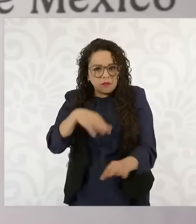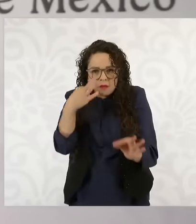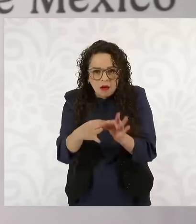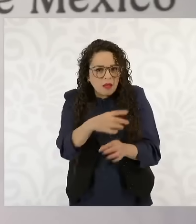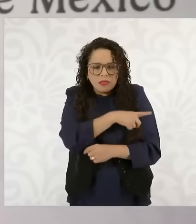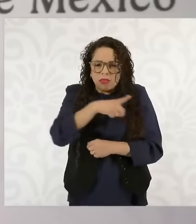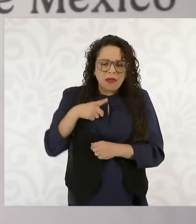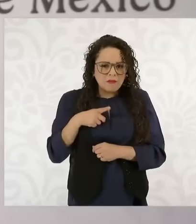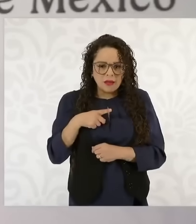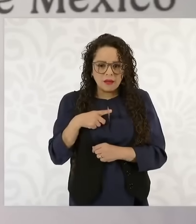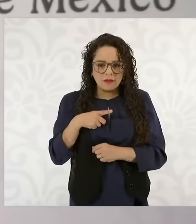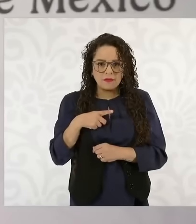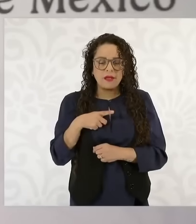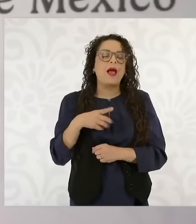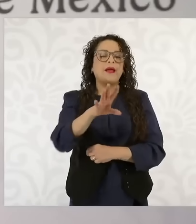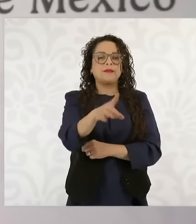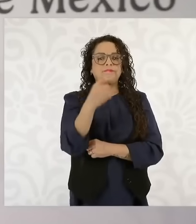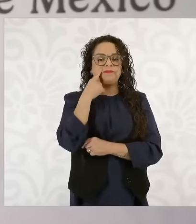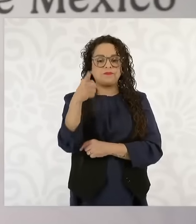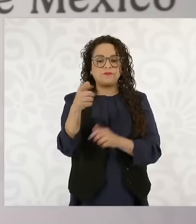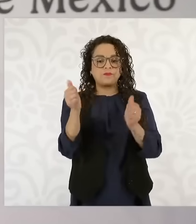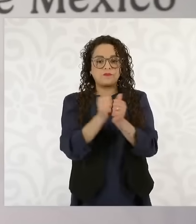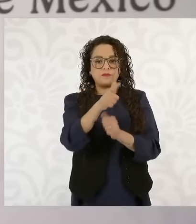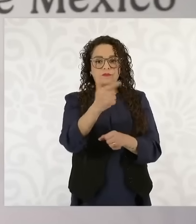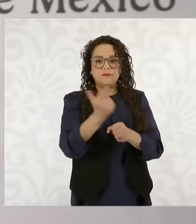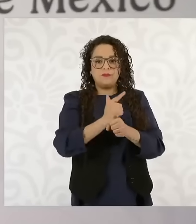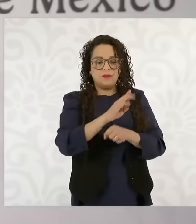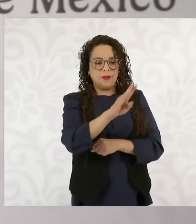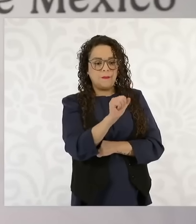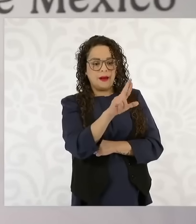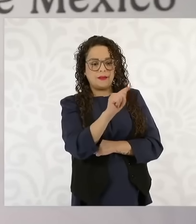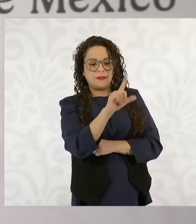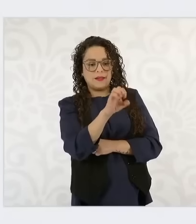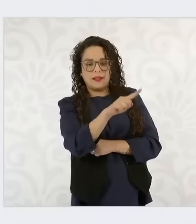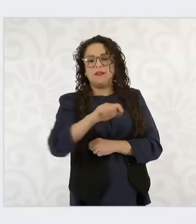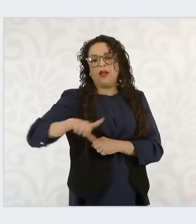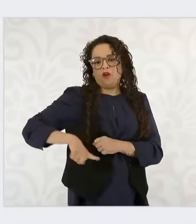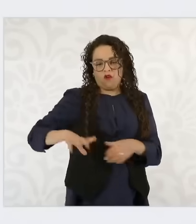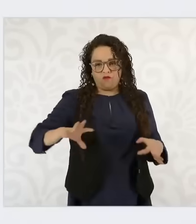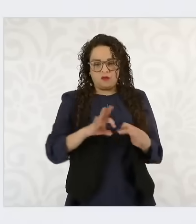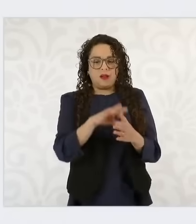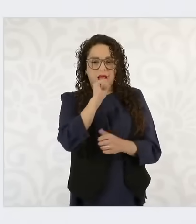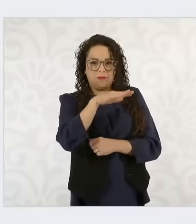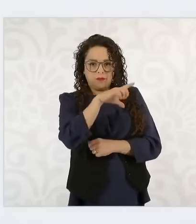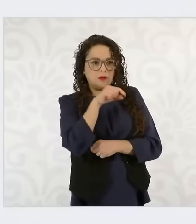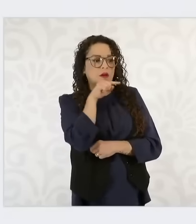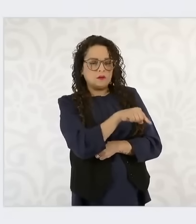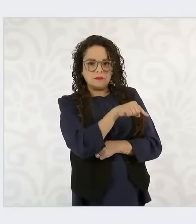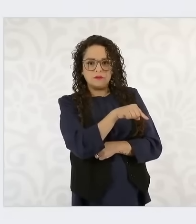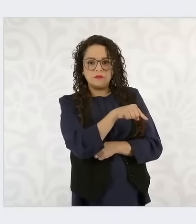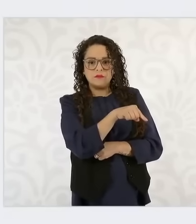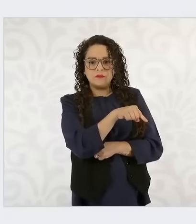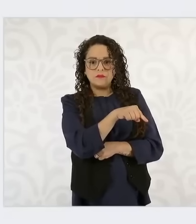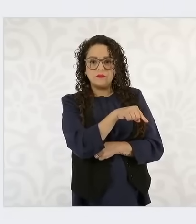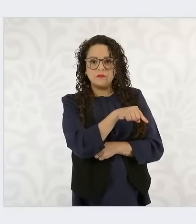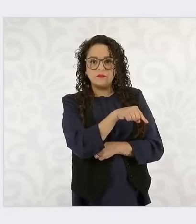pues con el licenciado Bartlet quiere poner en orden a todos y comienzan ampararse